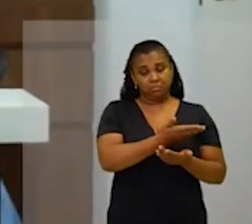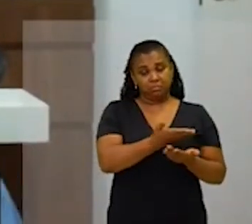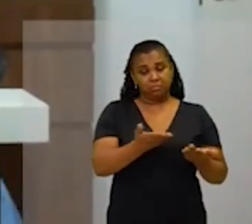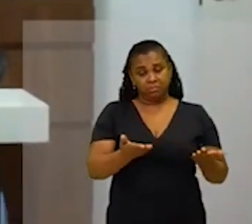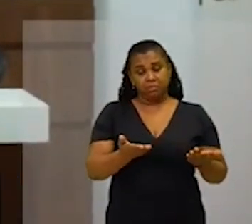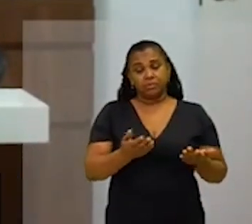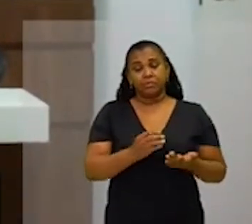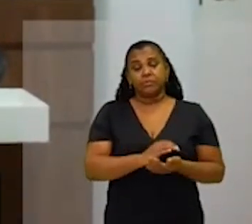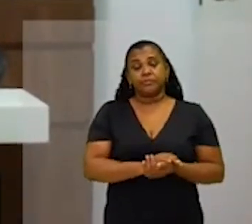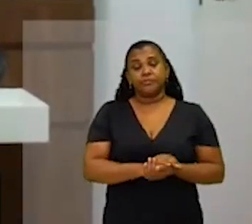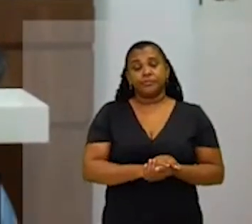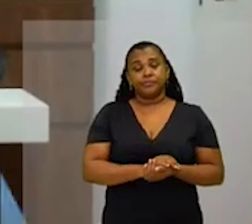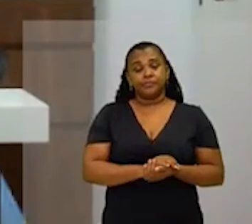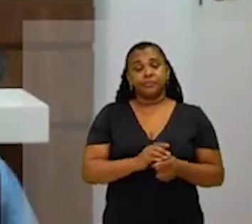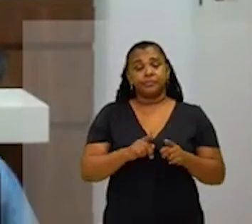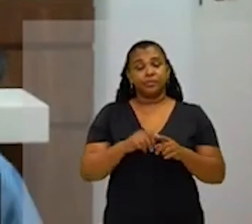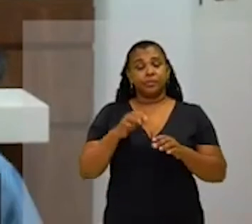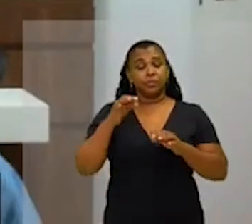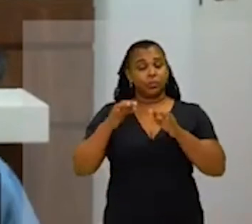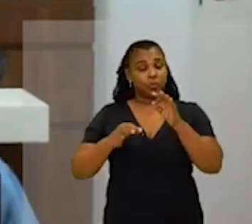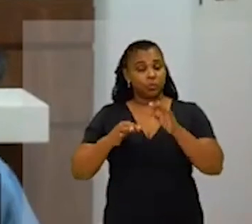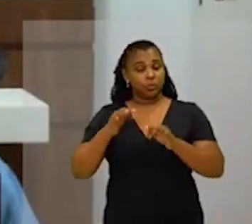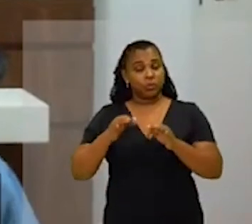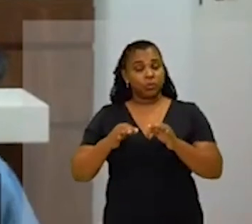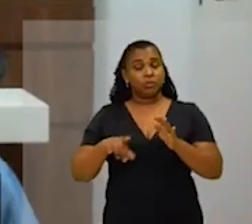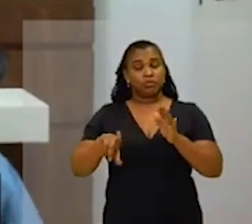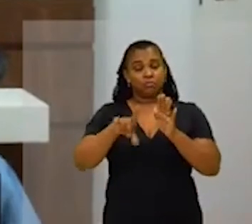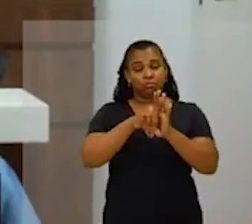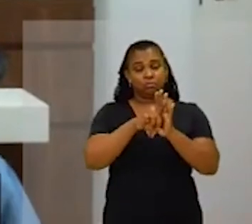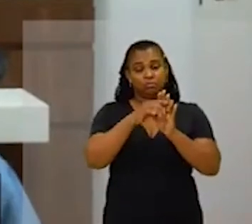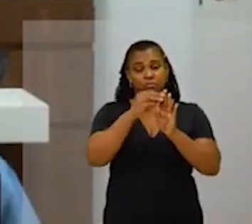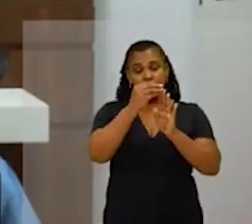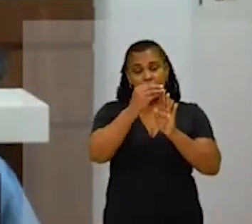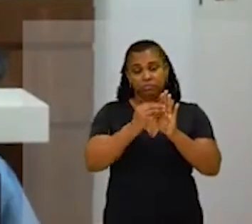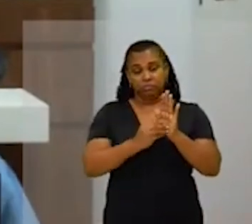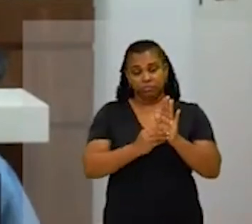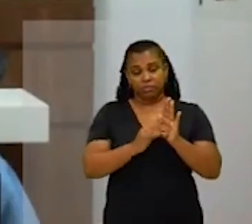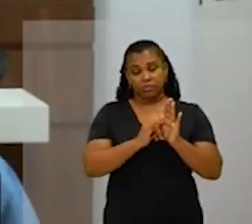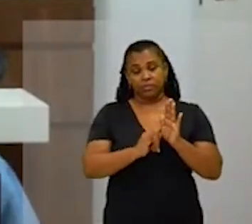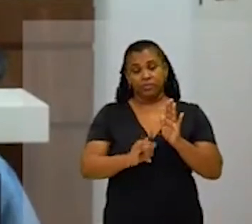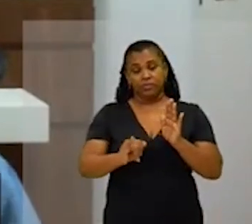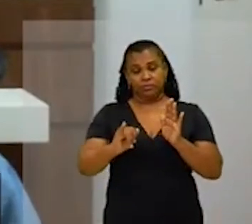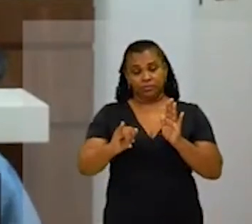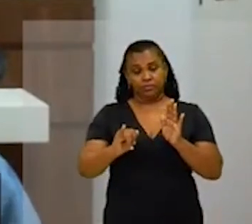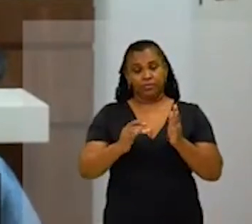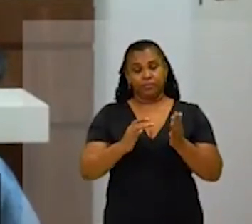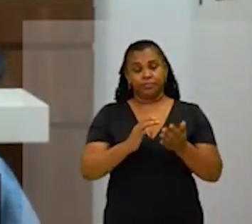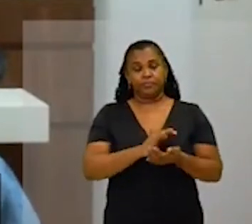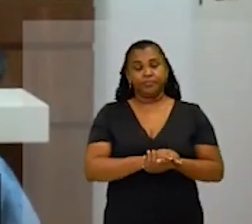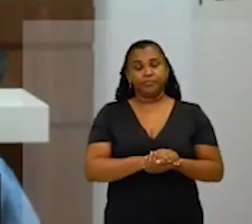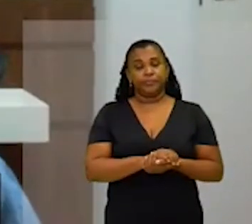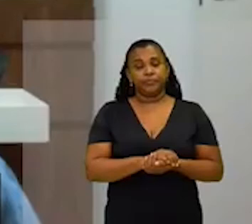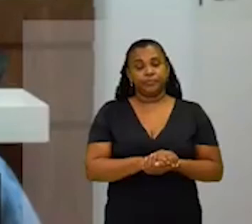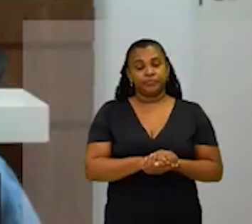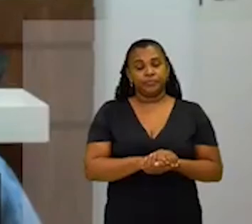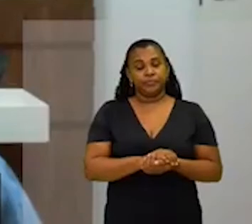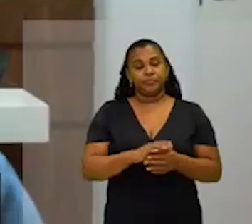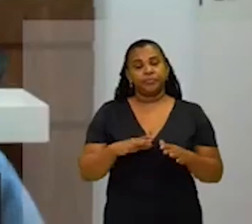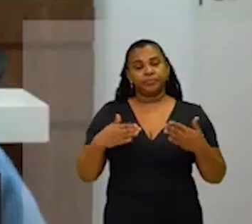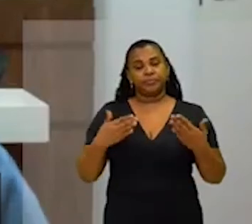e tribunais pela jurisprudência vem formar profissional então dito isso